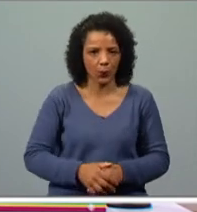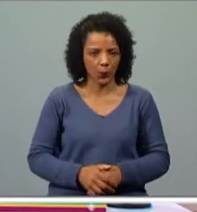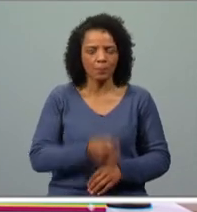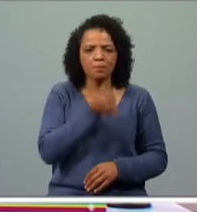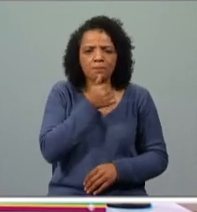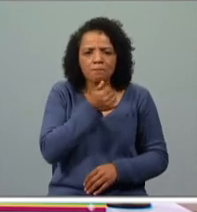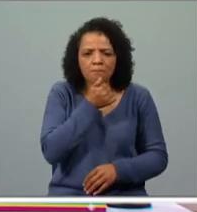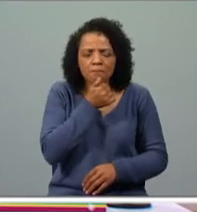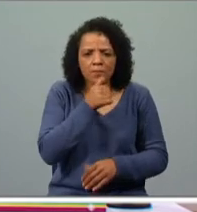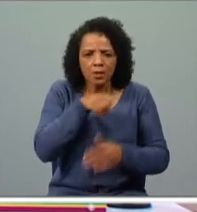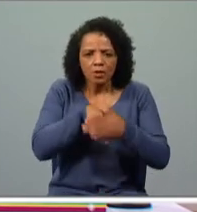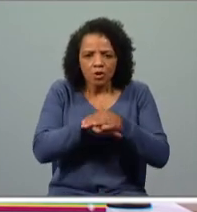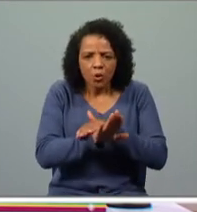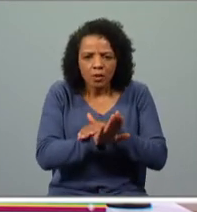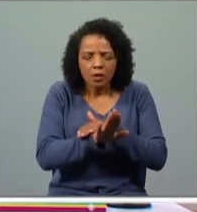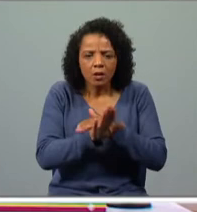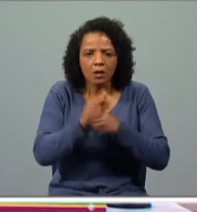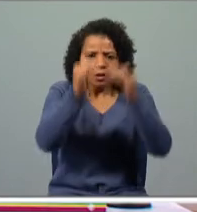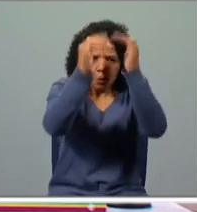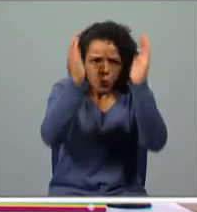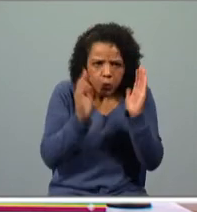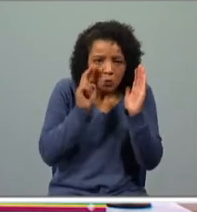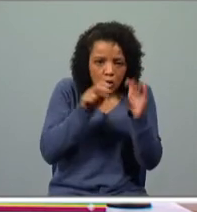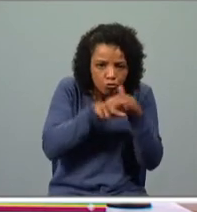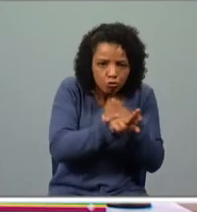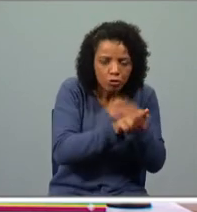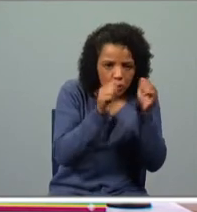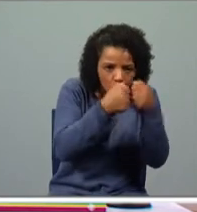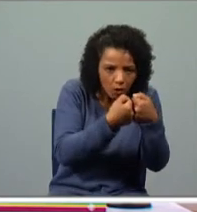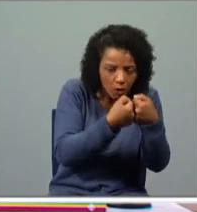Gruta que viram mas o que é que aconteceu a seguir depois 他們看到更多的洞穴接下來發生了什麼